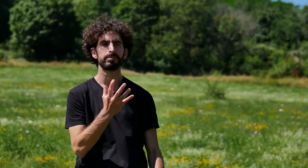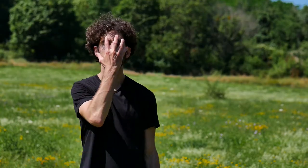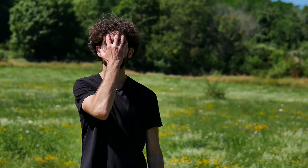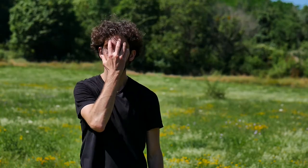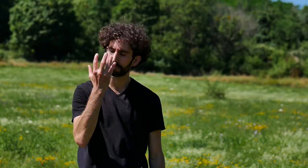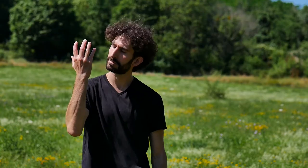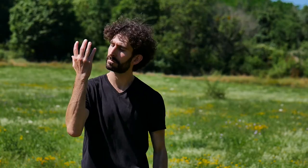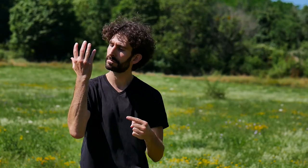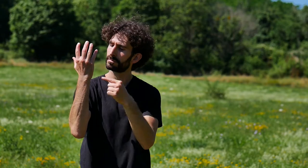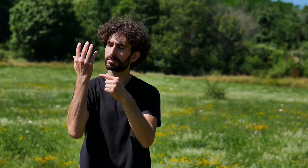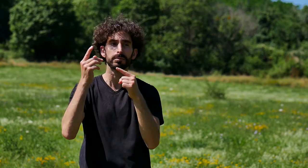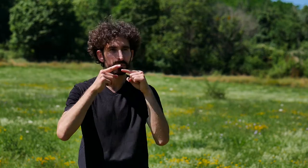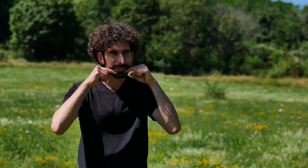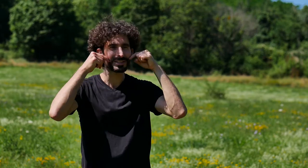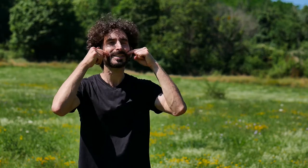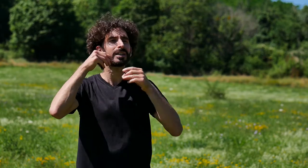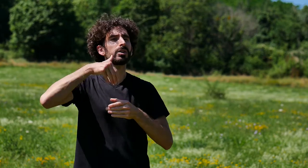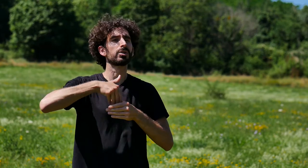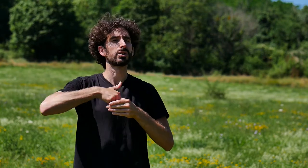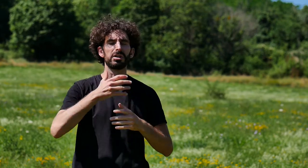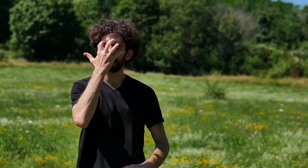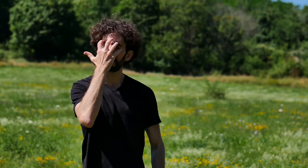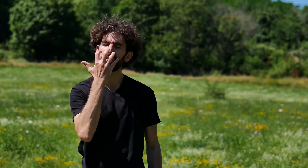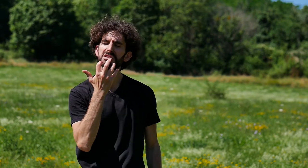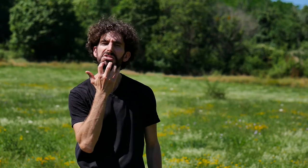Un visage joyeux, on se sent triste.